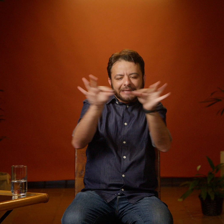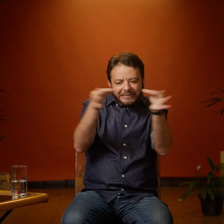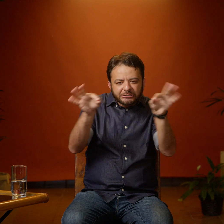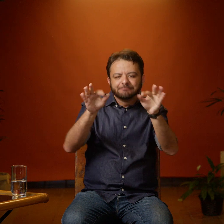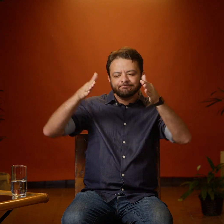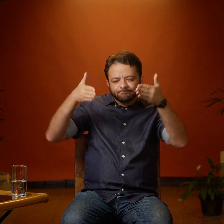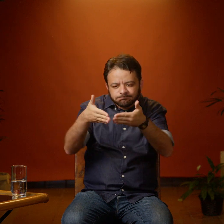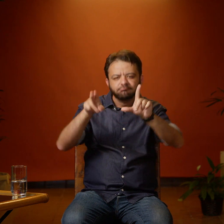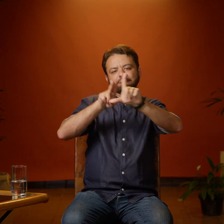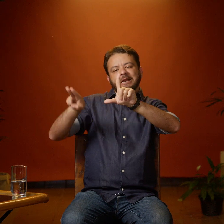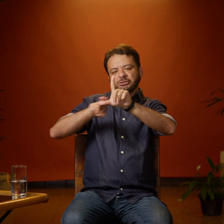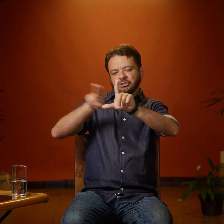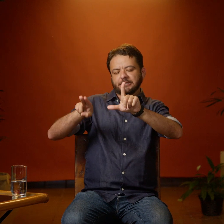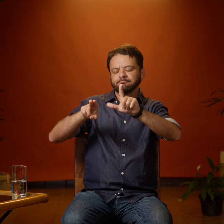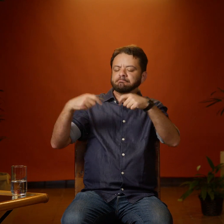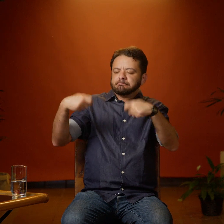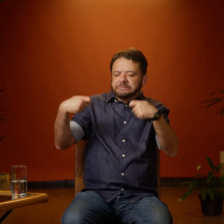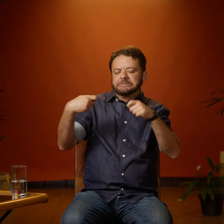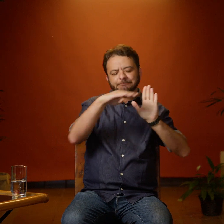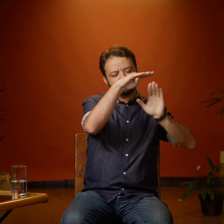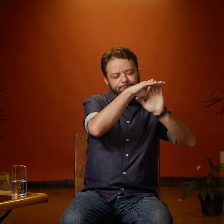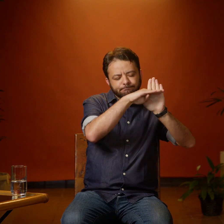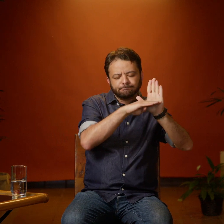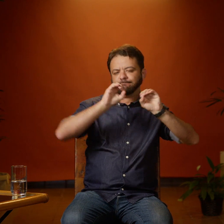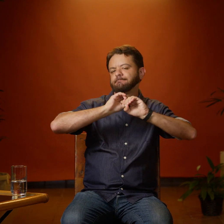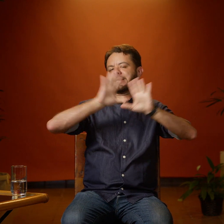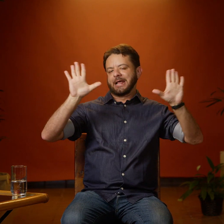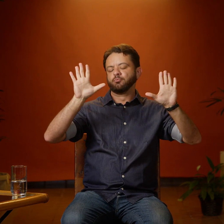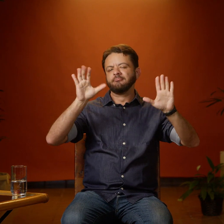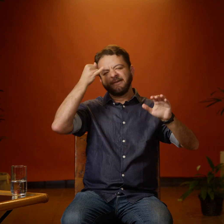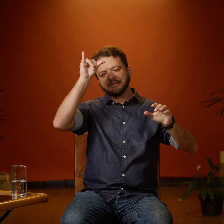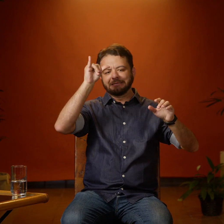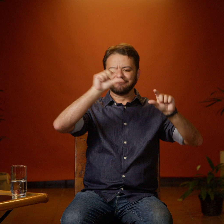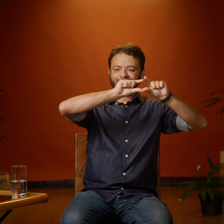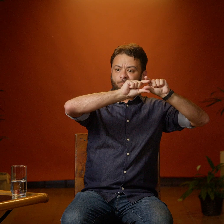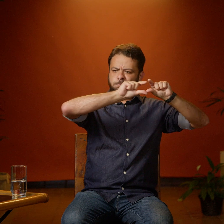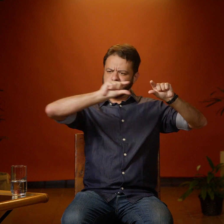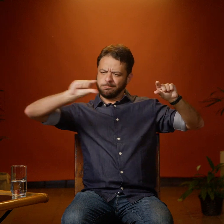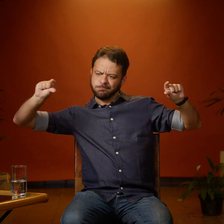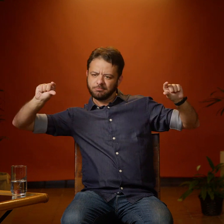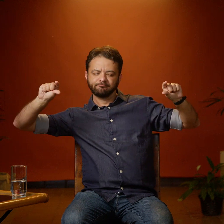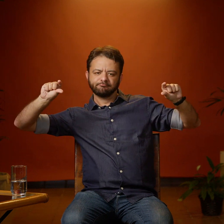Para ficar bem claro evitar colocar. "Eu vou" e embaixo, "pegar meu pai" não fica legal.